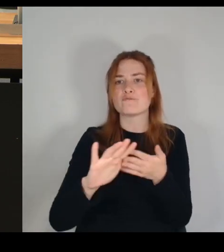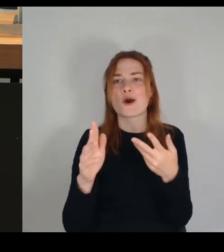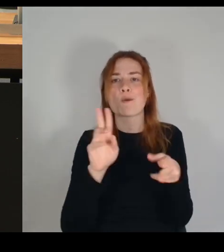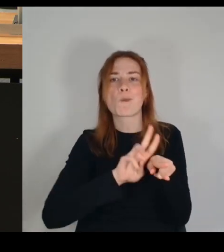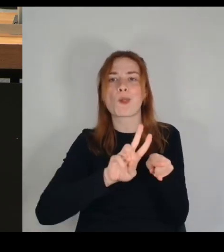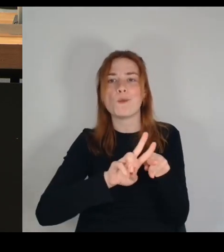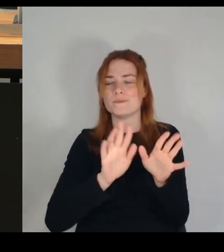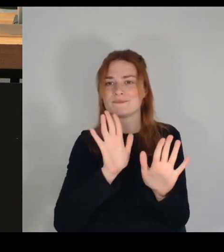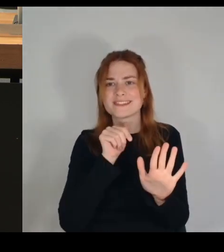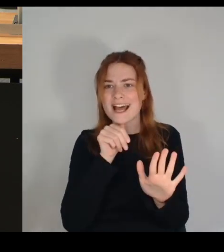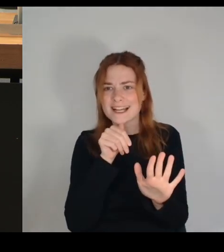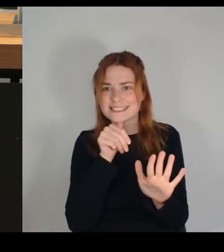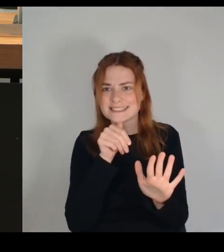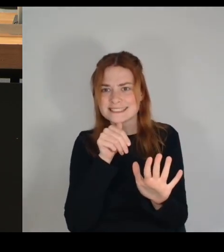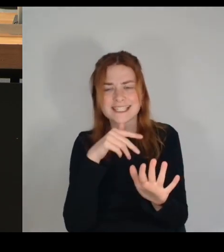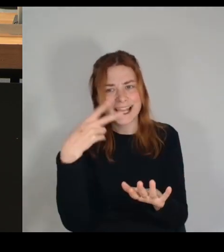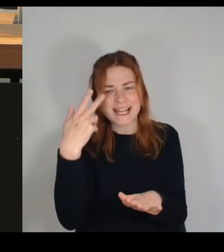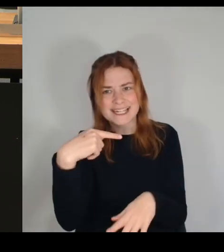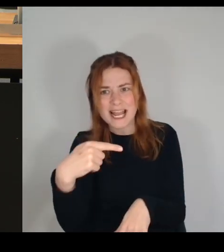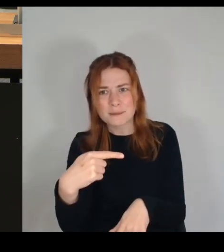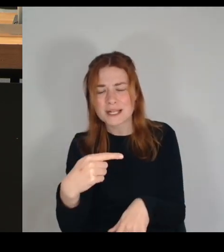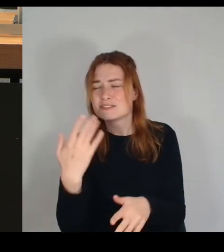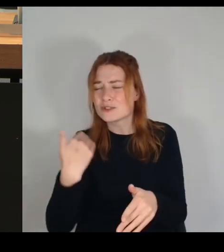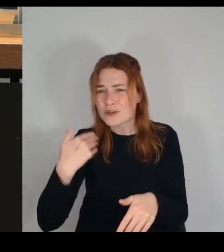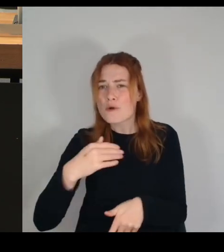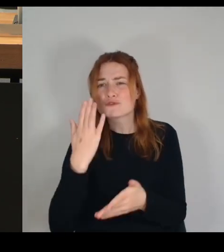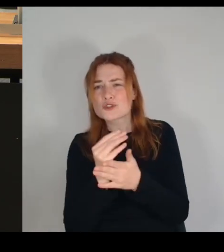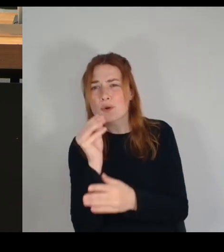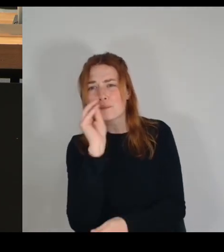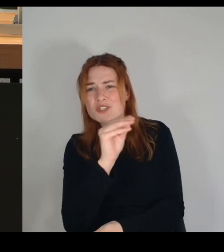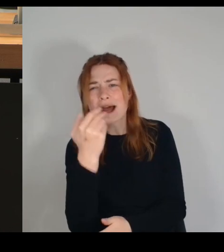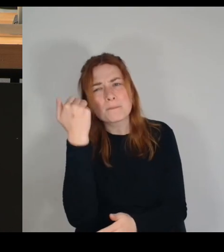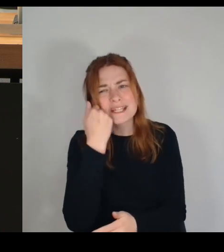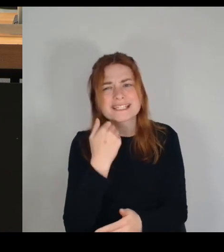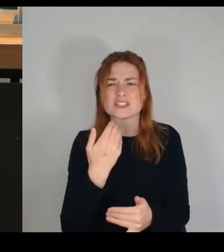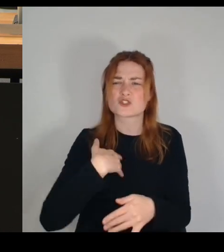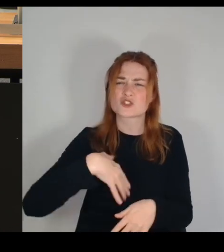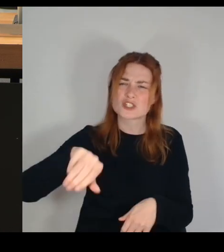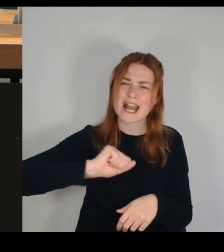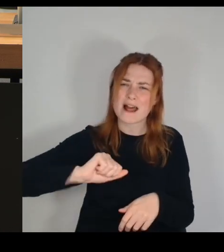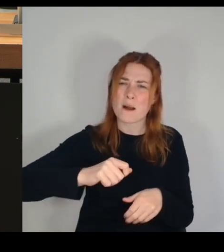stoppen Sie das schneller bauen Gesetz, damit solche Leute nicht auch noch eine Steilvorlage bekommen. Vielen Dank